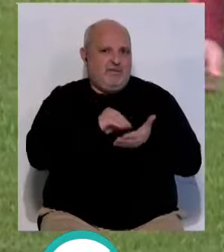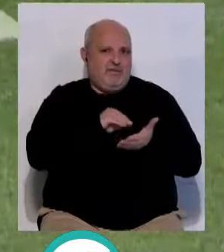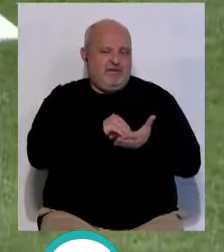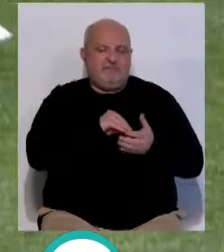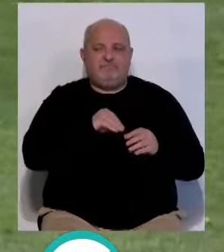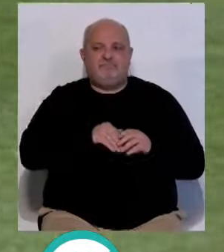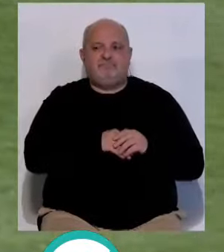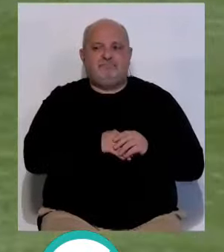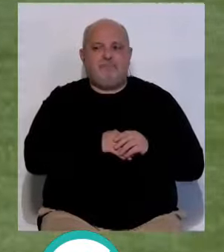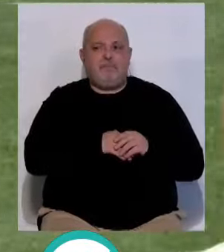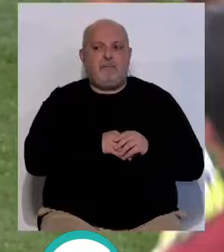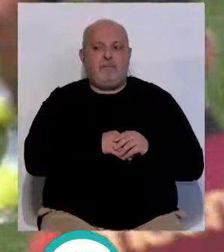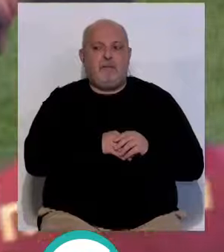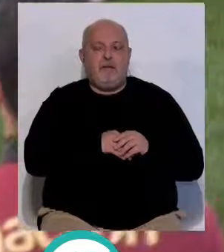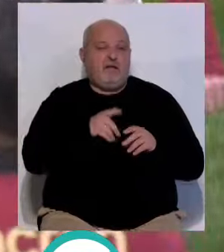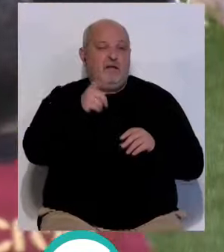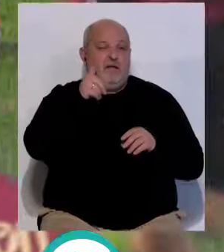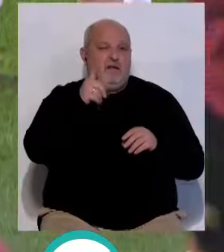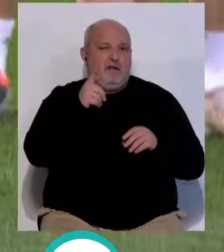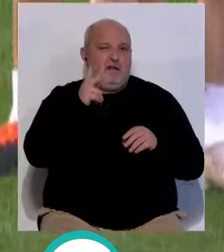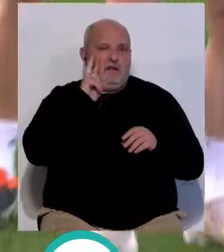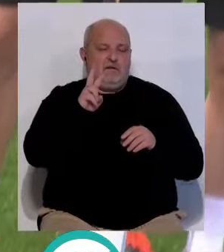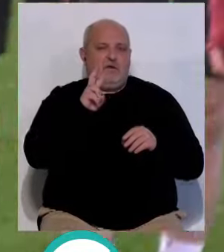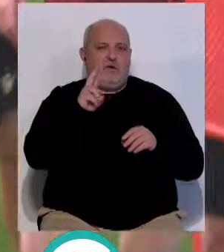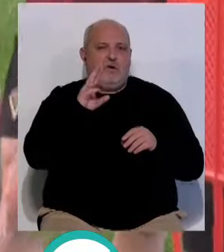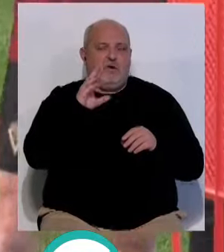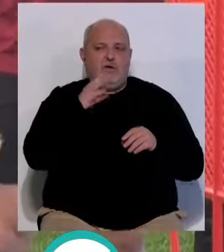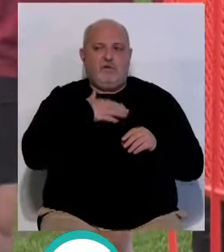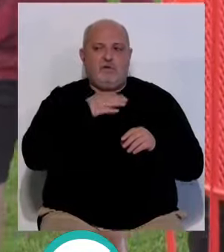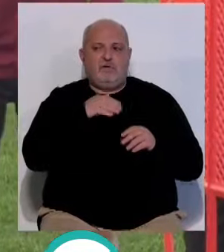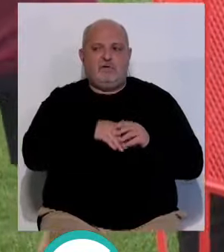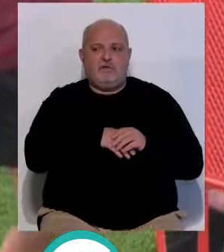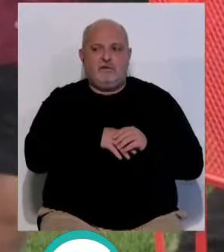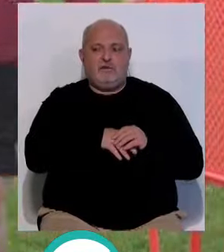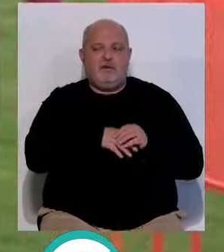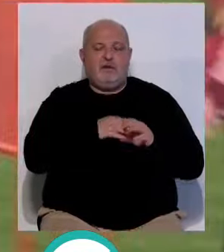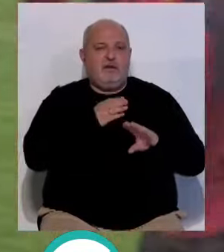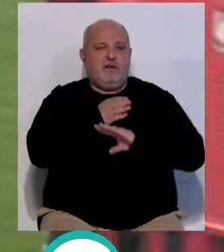copa en la piscina me sorprendió más brano Camp fue titular ese día eh Sí llegando como llegaba